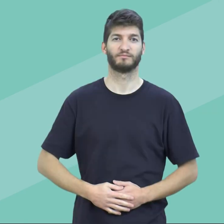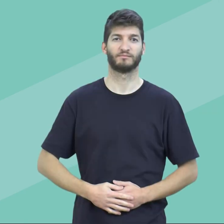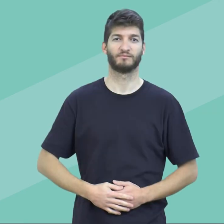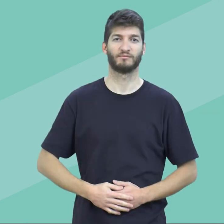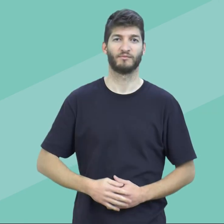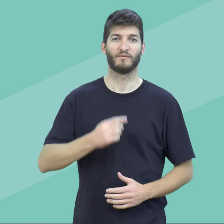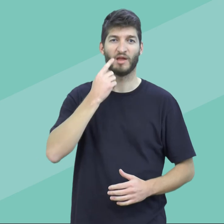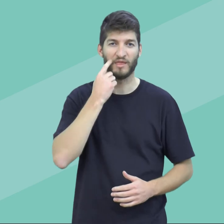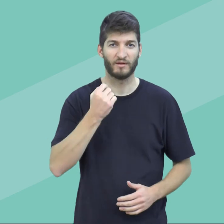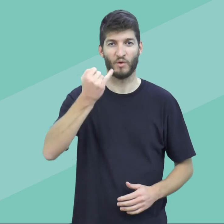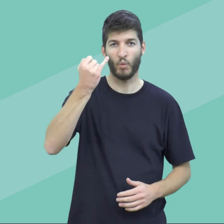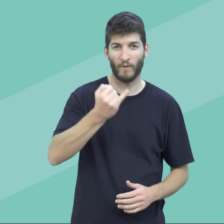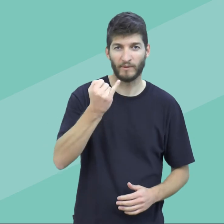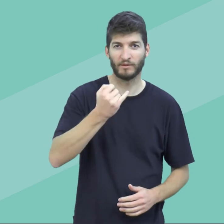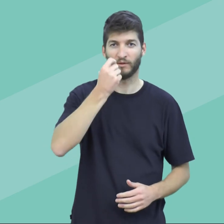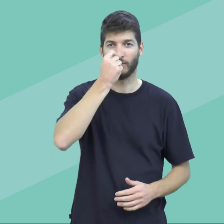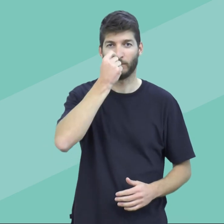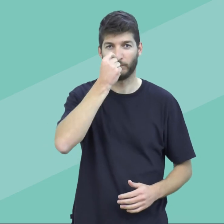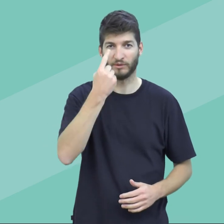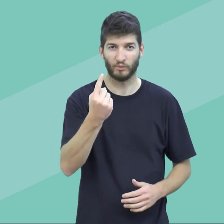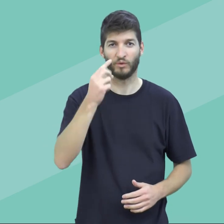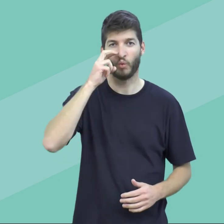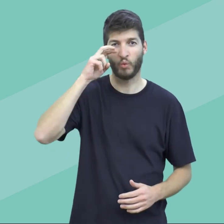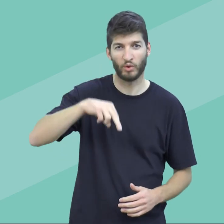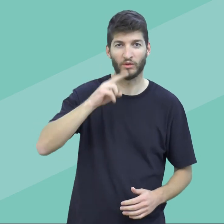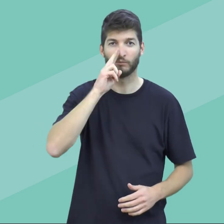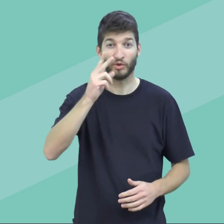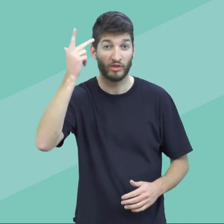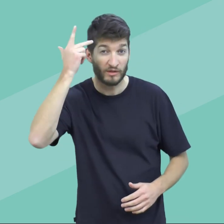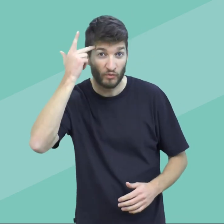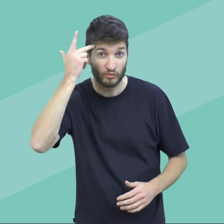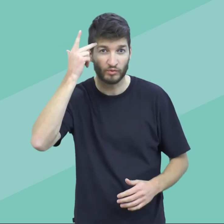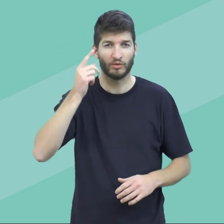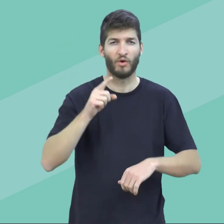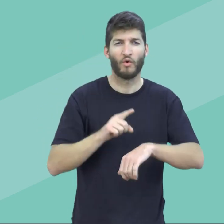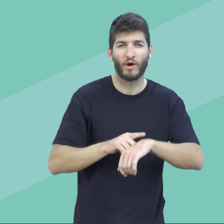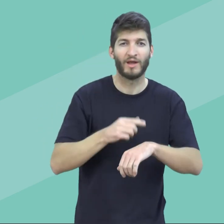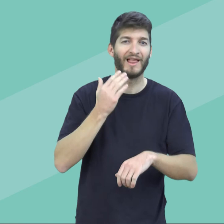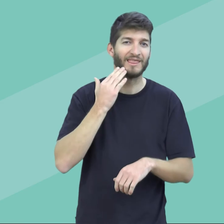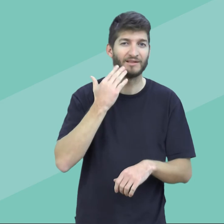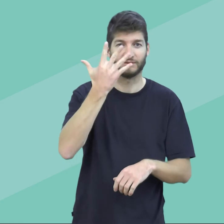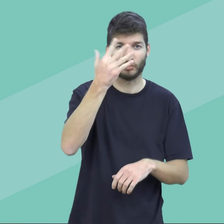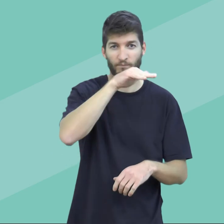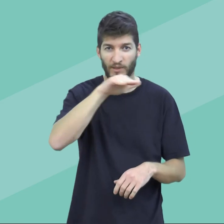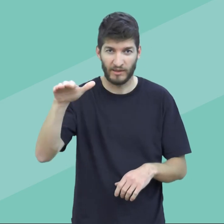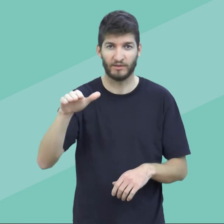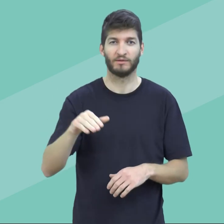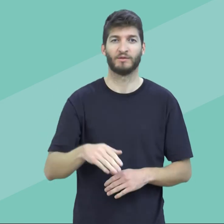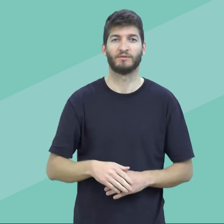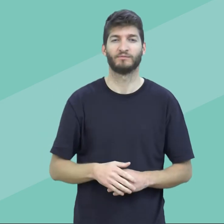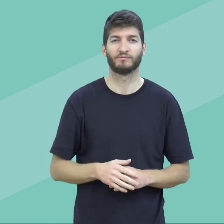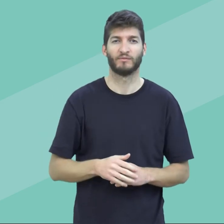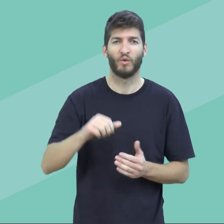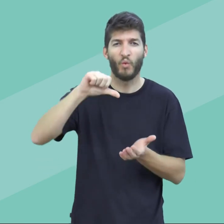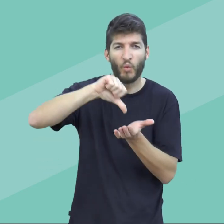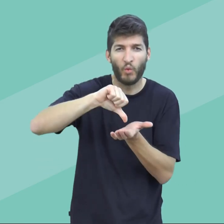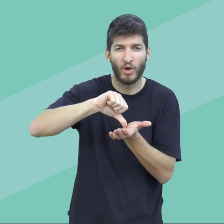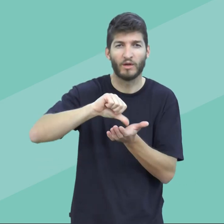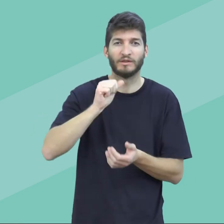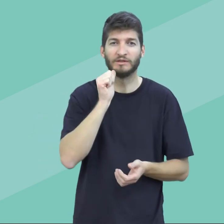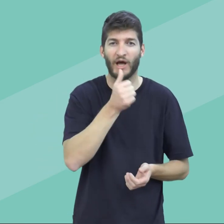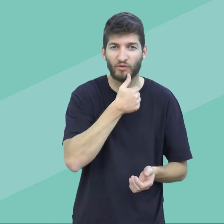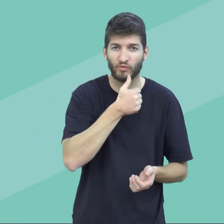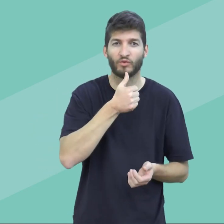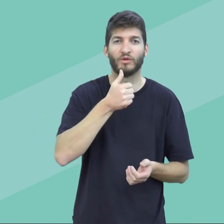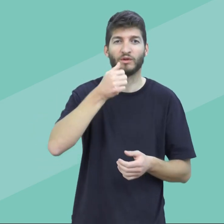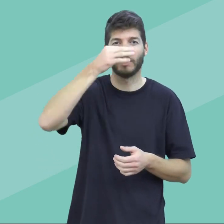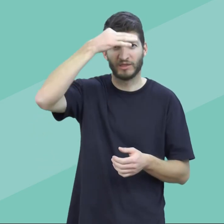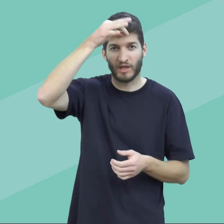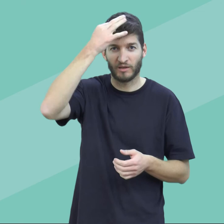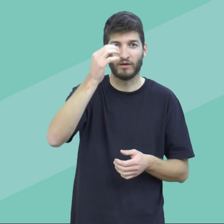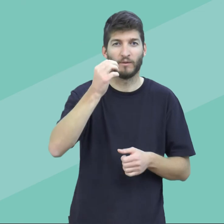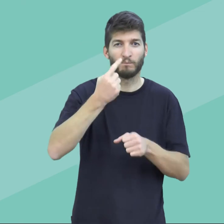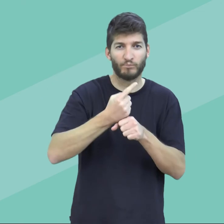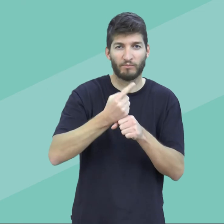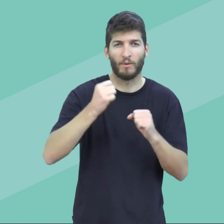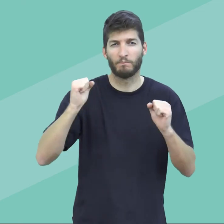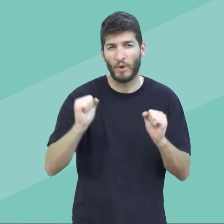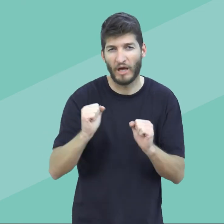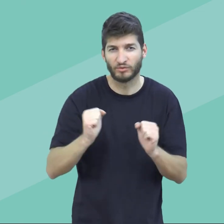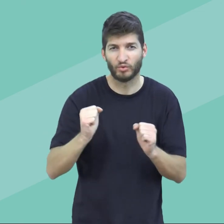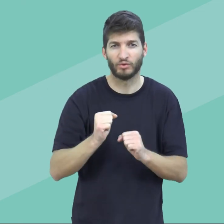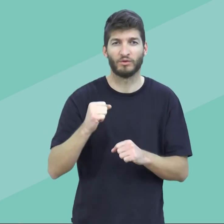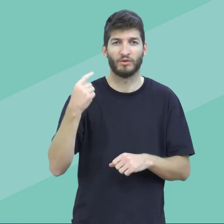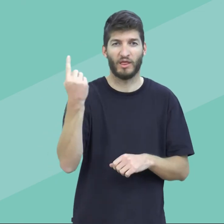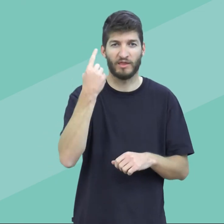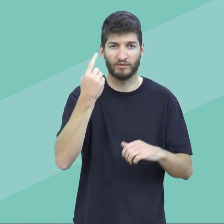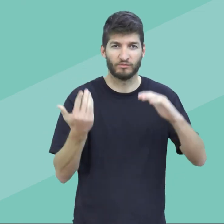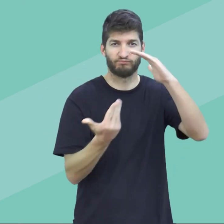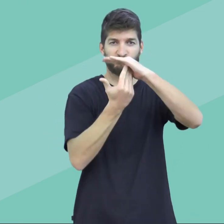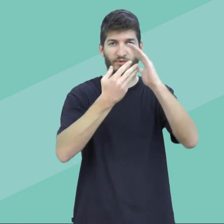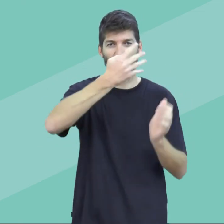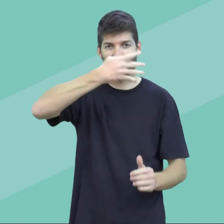Día jueves 21 de junio de 2018, hora 17:30, lugar Sala Teatro 1° de Mayo de la UNER,